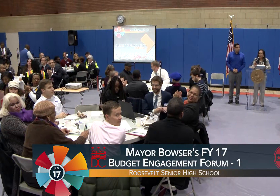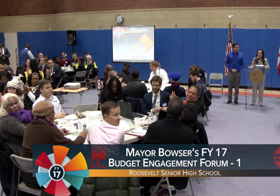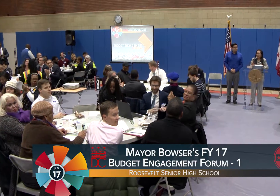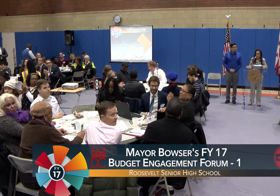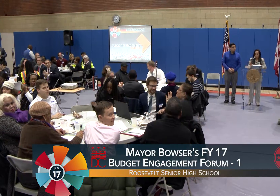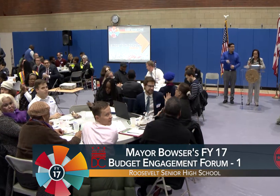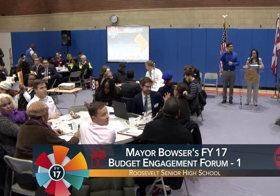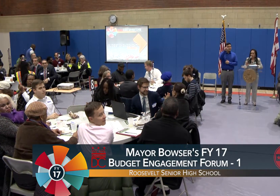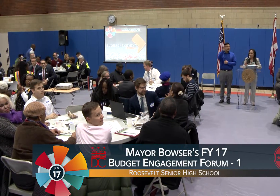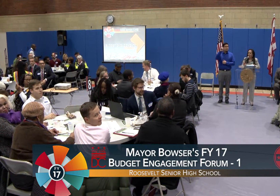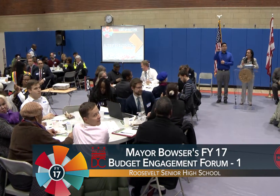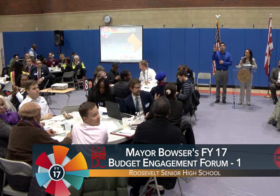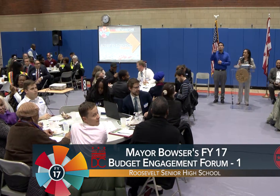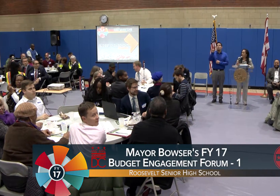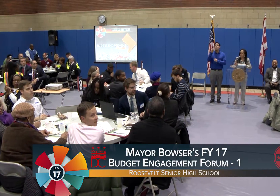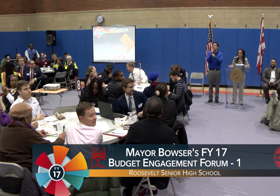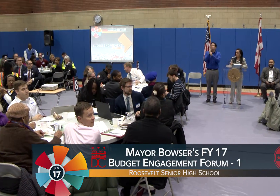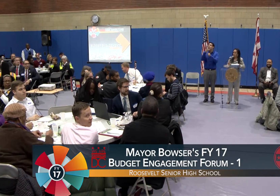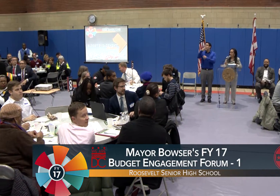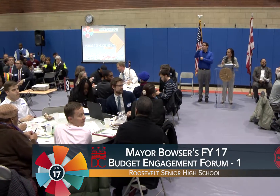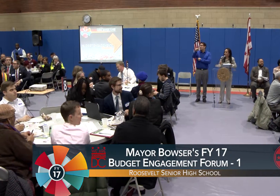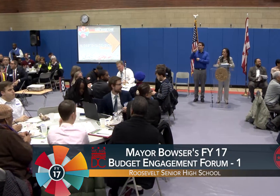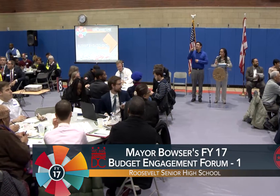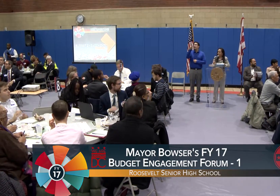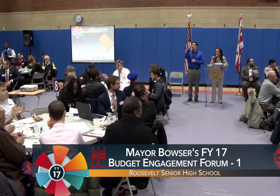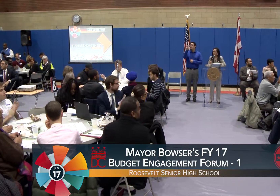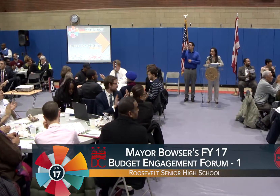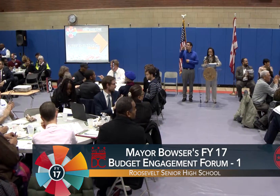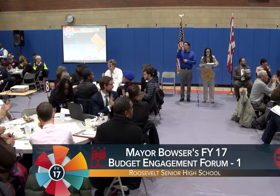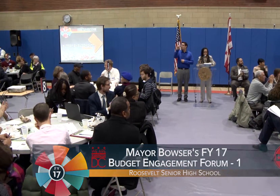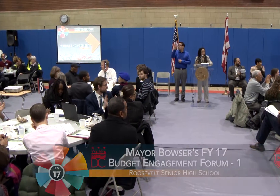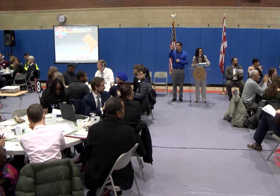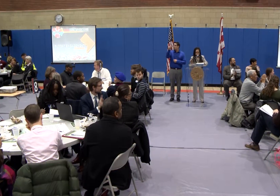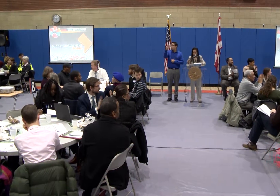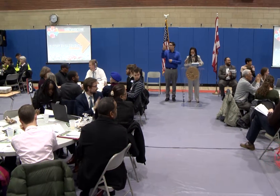DEPUTY MAYOR FOR PUBLIC SAFETY, KEVIN DONAHUE.